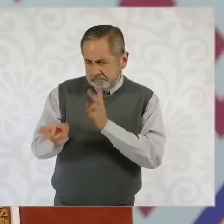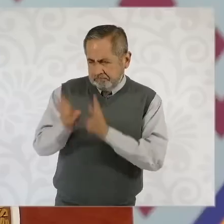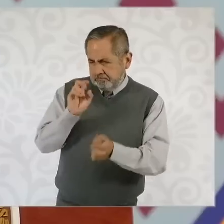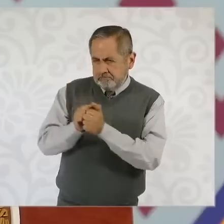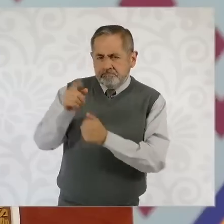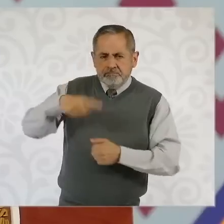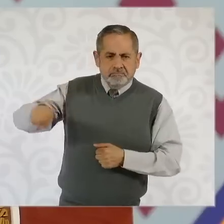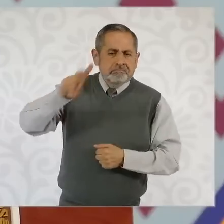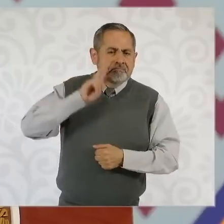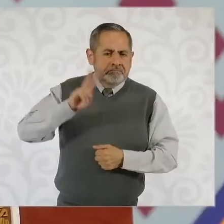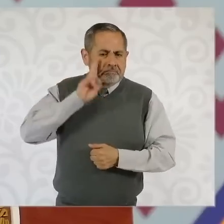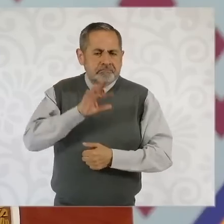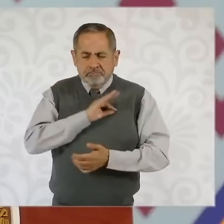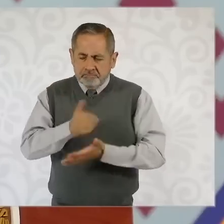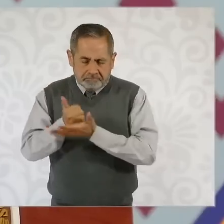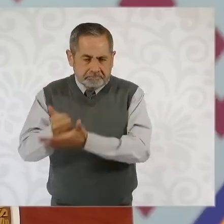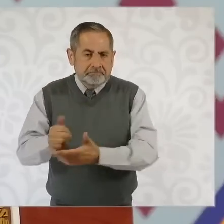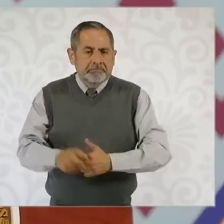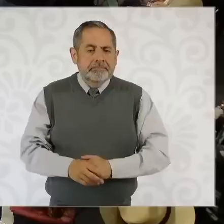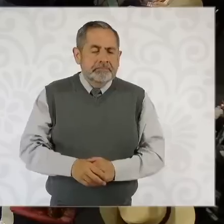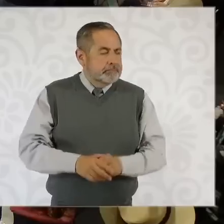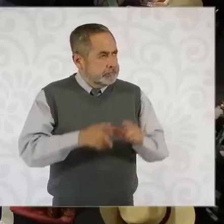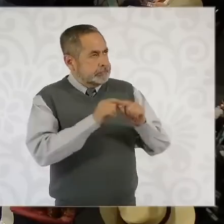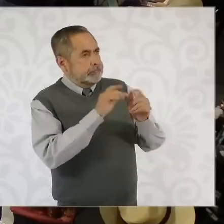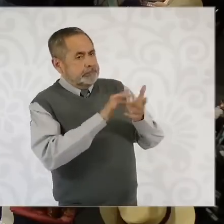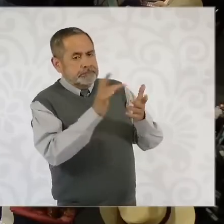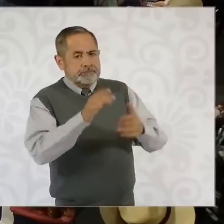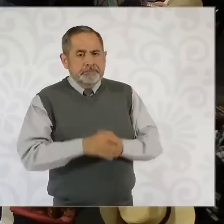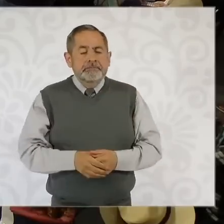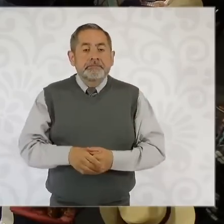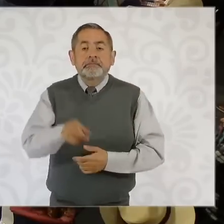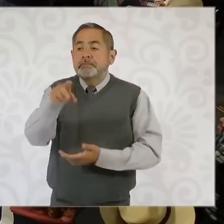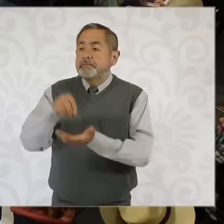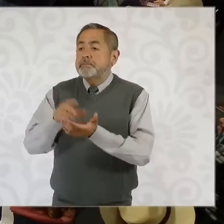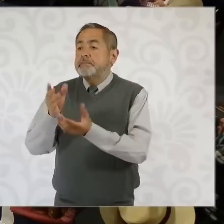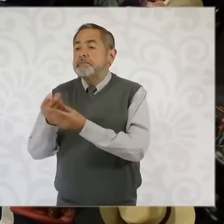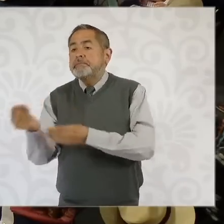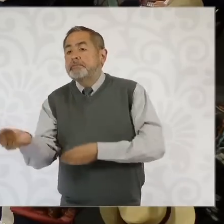podemos hacer sí de todo nos das aquí los datos con pa sí de todo presidenta gracias